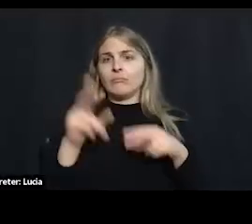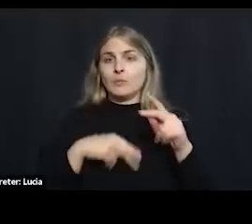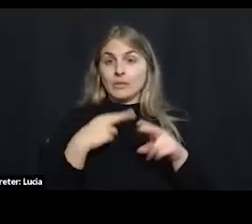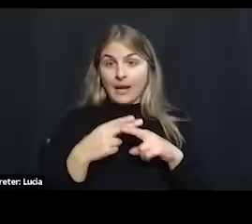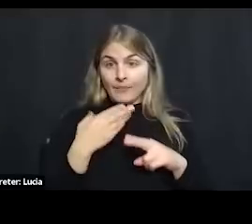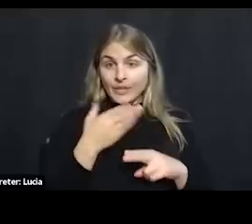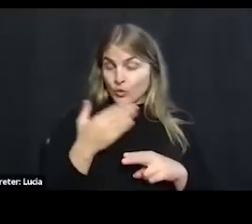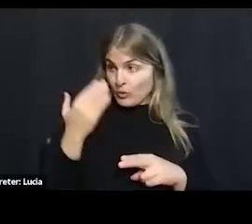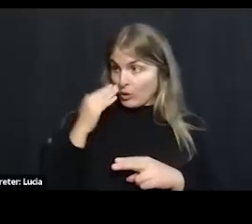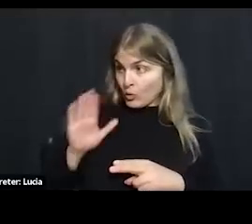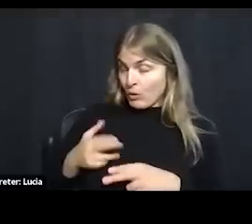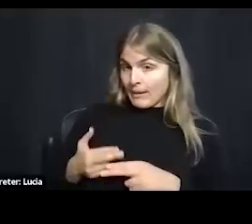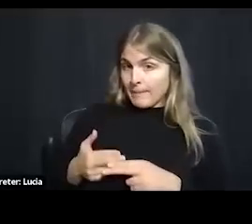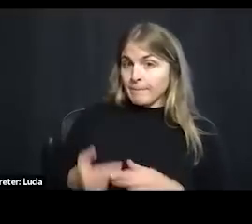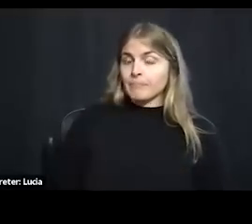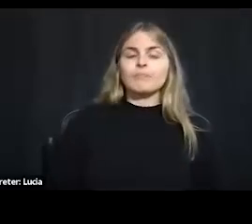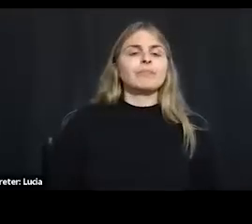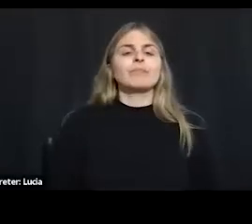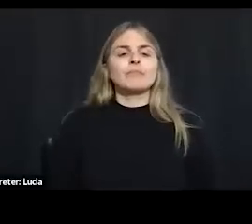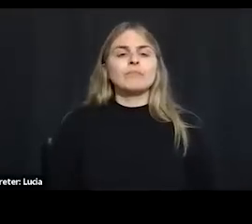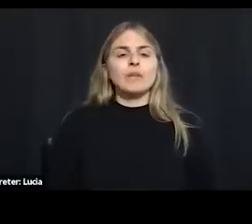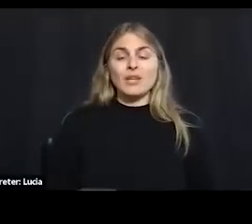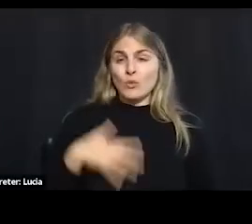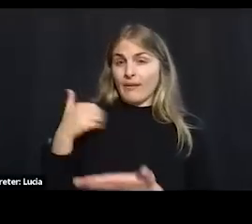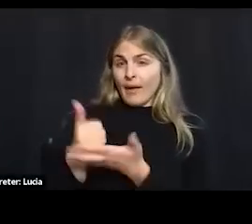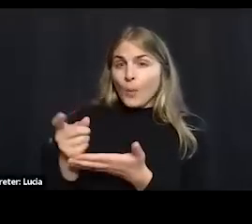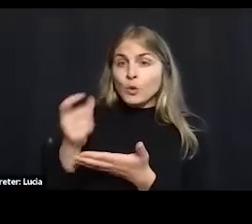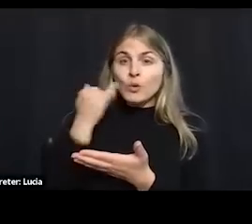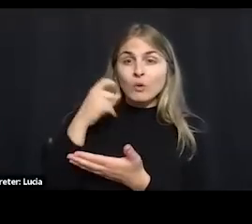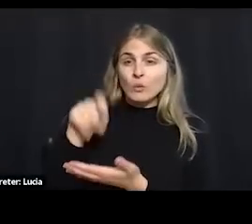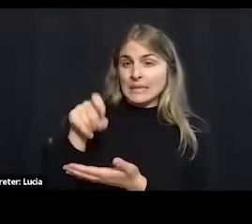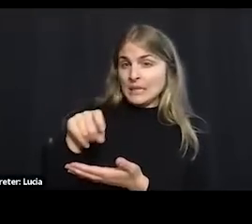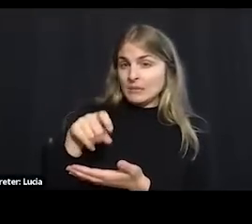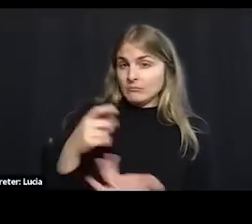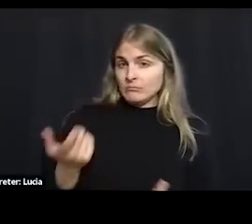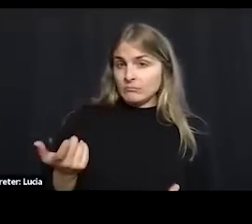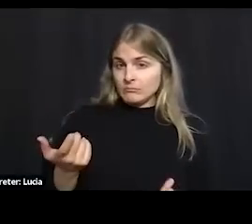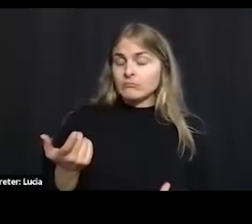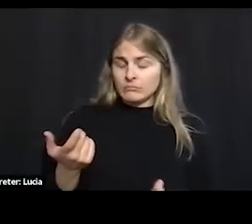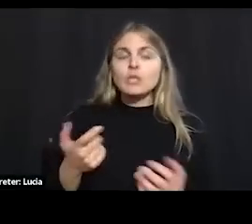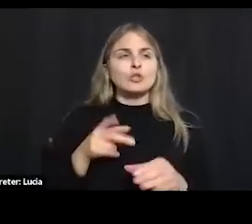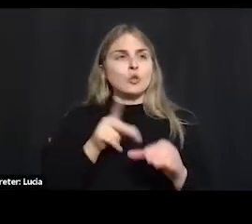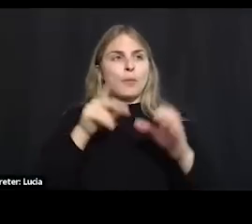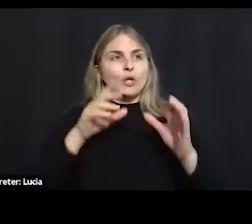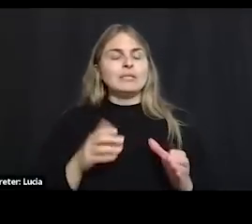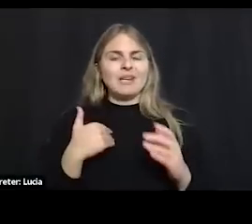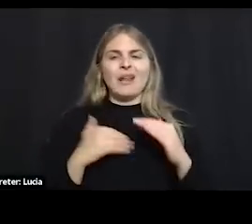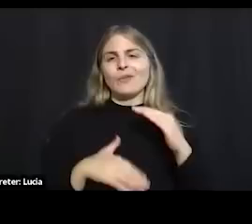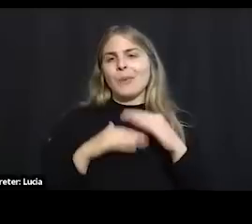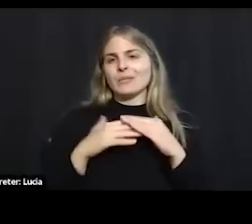"¿Ellos saben tu nombre?" "¿A veces te ayudan en momentos de necesidad?" Los participantes podían tener un máximo de cinco apoyos distales